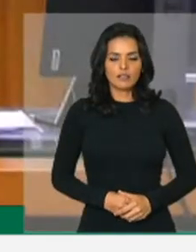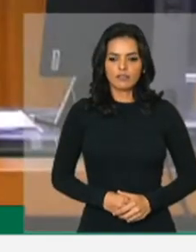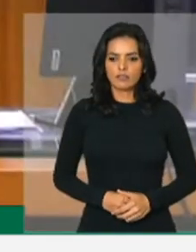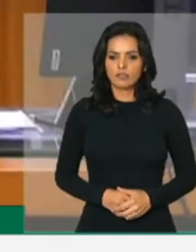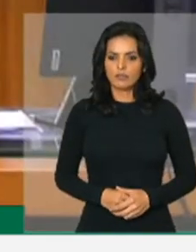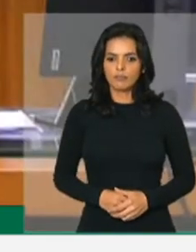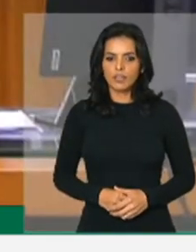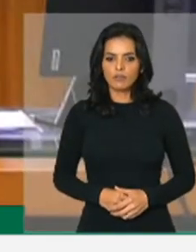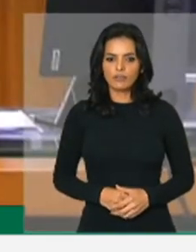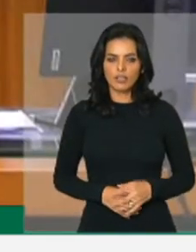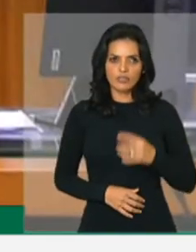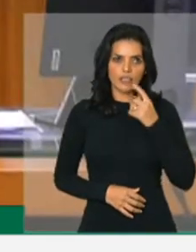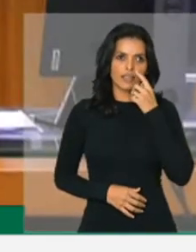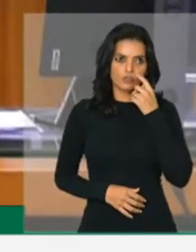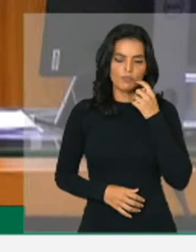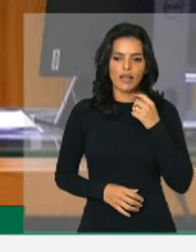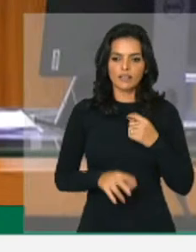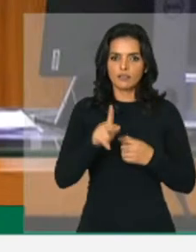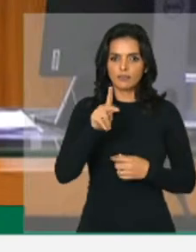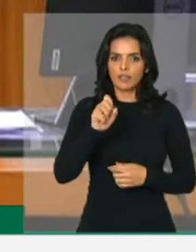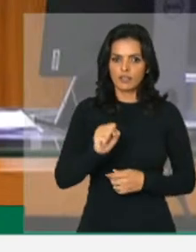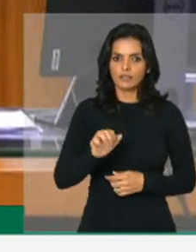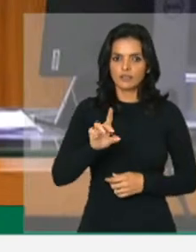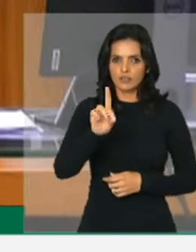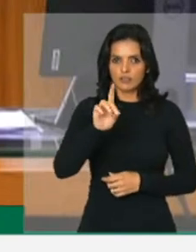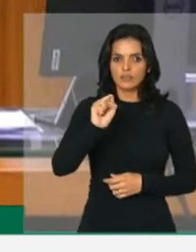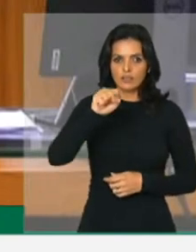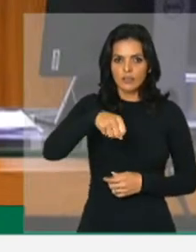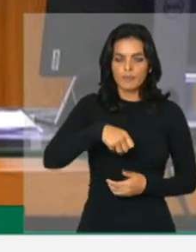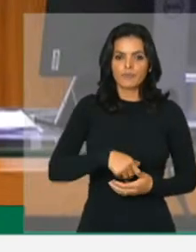REPUBLICANOS? -- [DEPUTADO]: EM QUE PESE O REPUBLICANOS VOTAR SIM... PRESIDENTE... POR